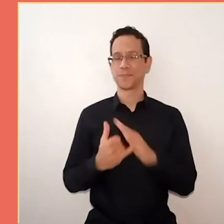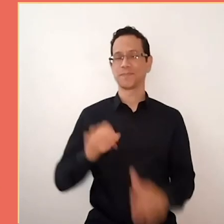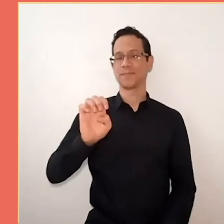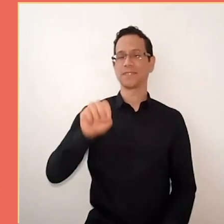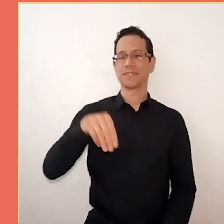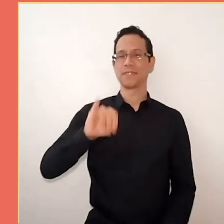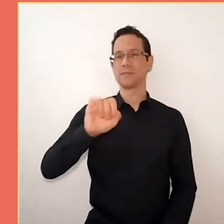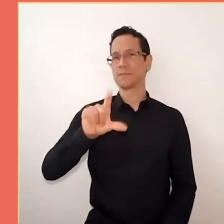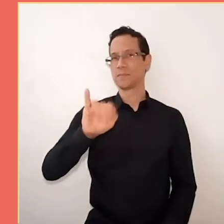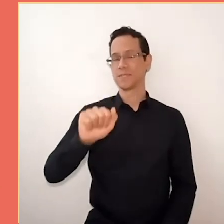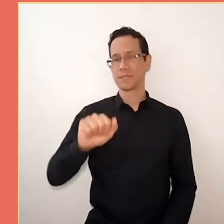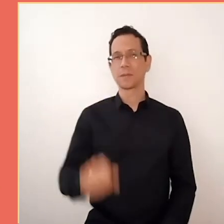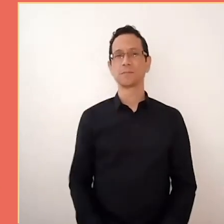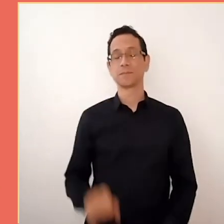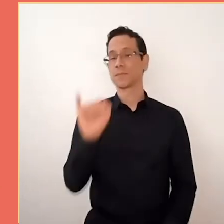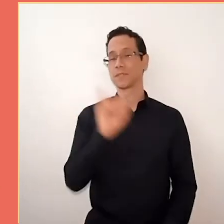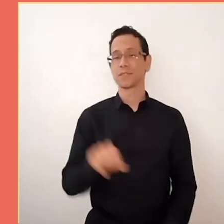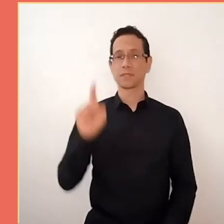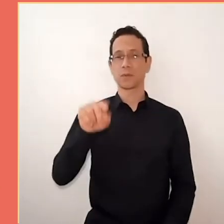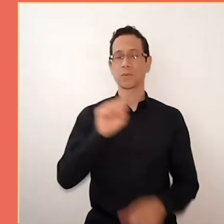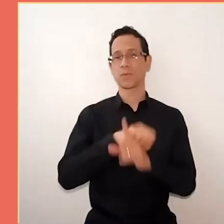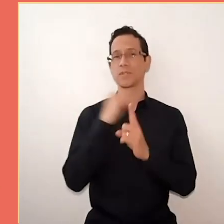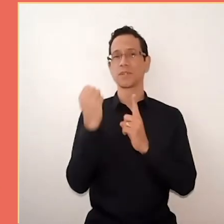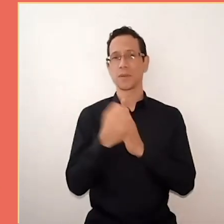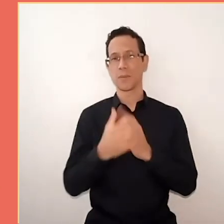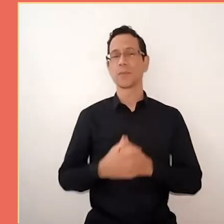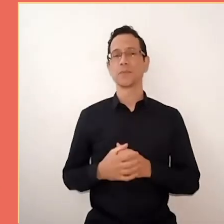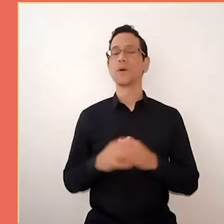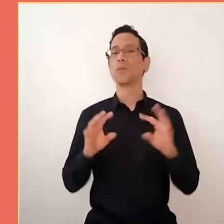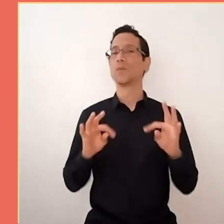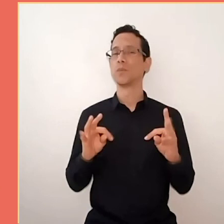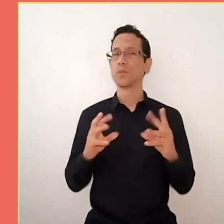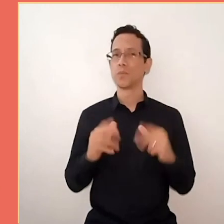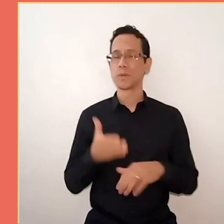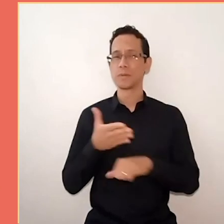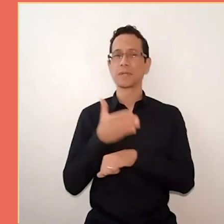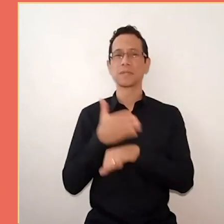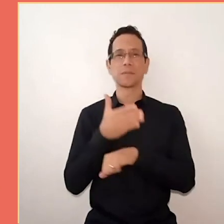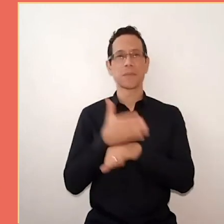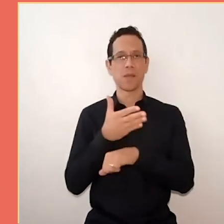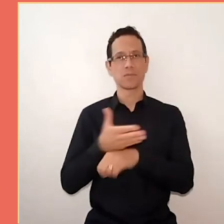ao Itaú Social, enfim, a todos os participantes convidados,